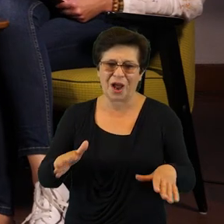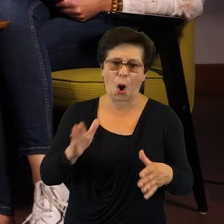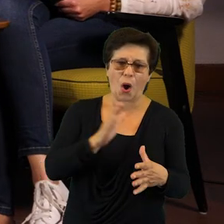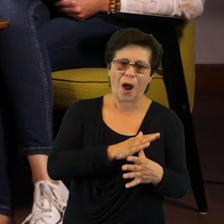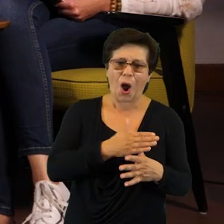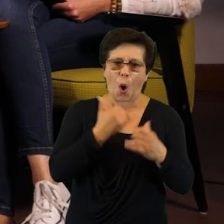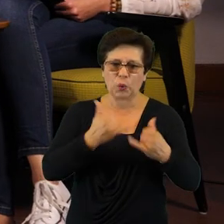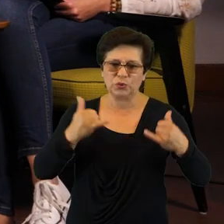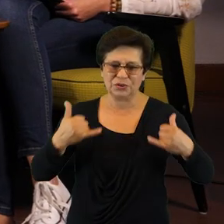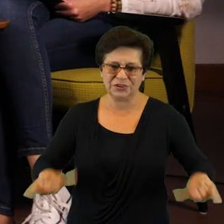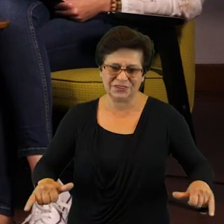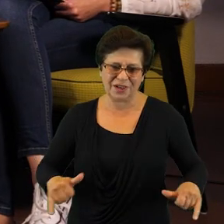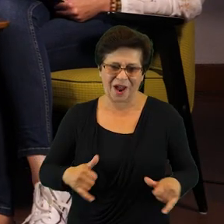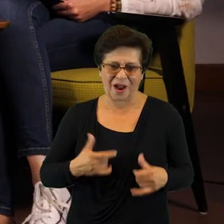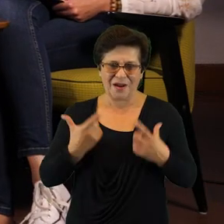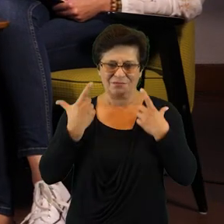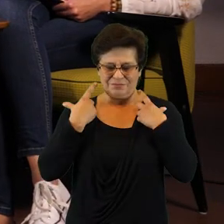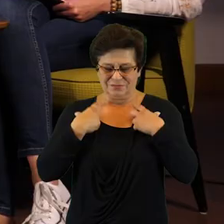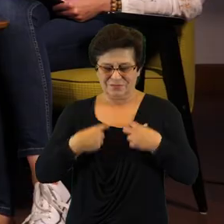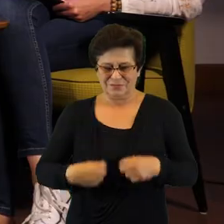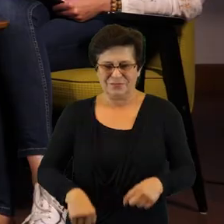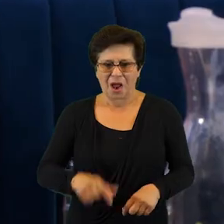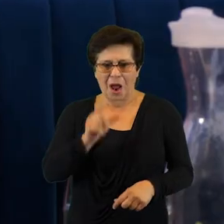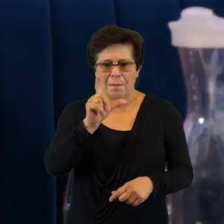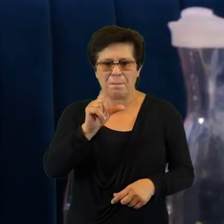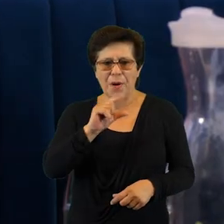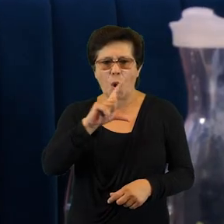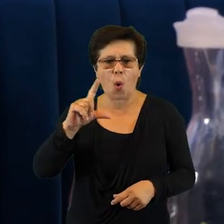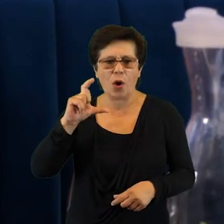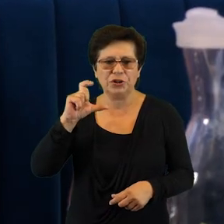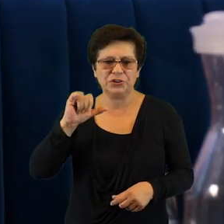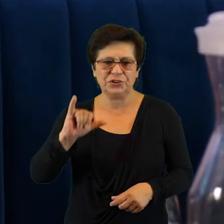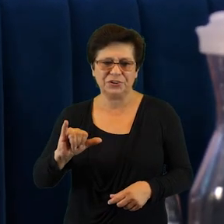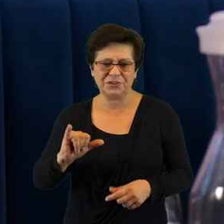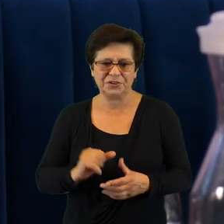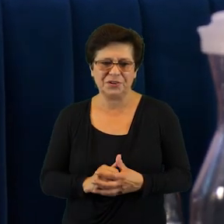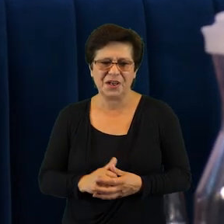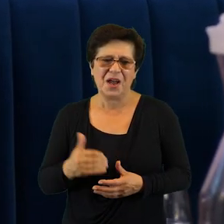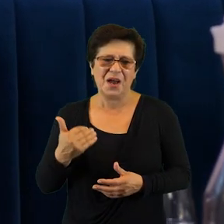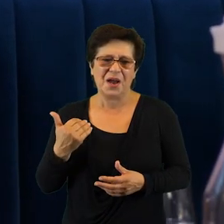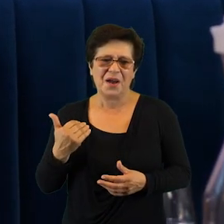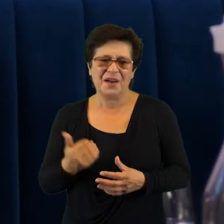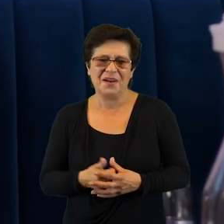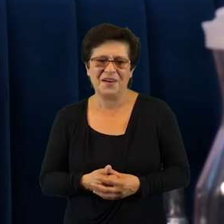Więc to jest fragment, wszyscy przypisywali to Żużu. W ogóle był jakiś taki... - To jest "Brydż".